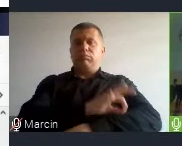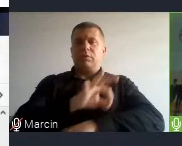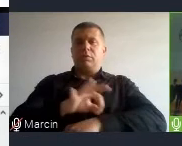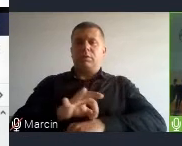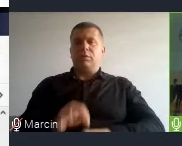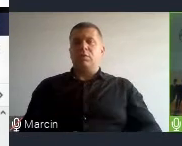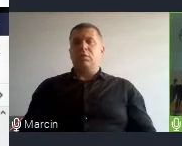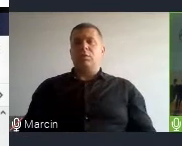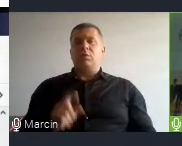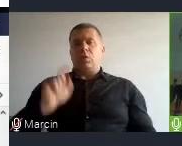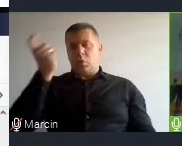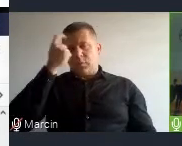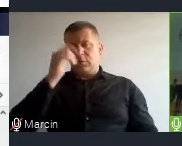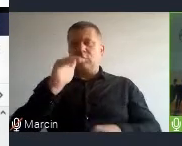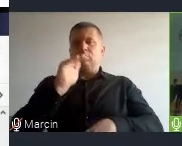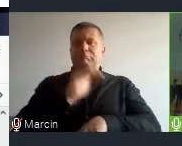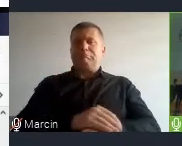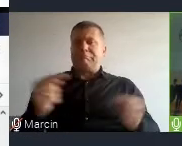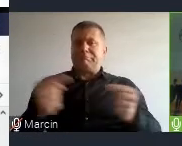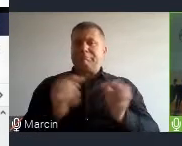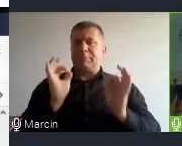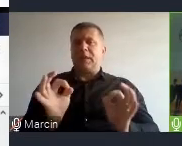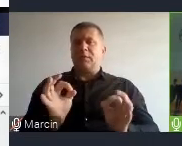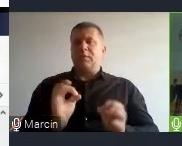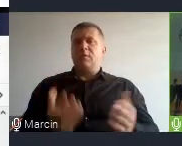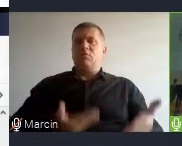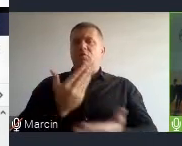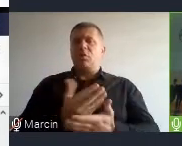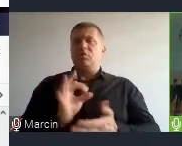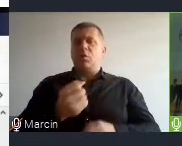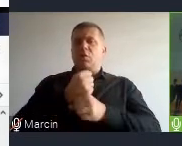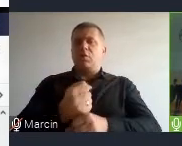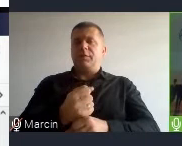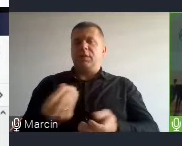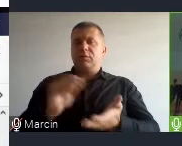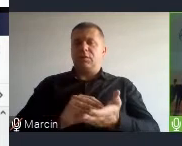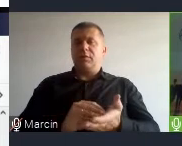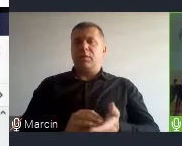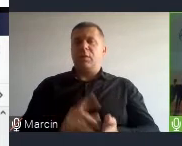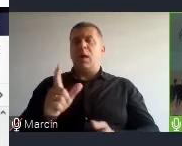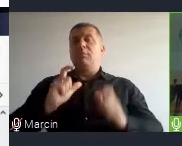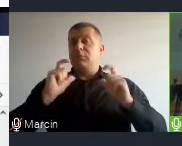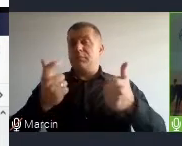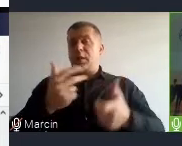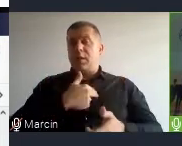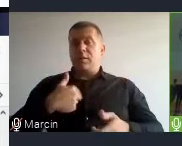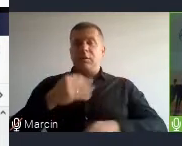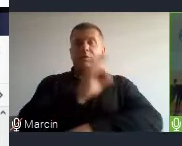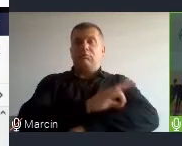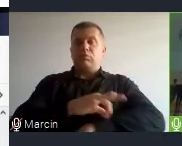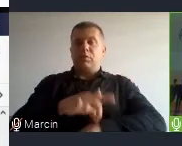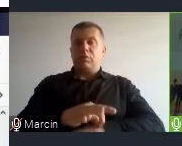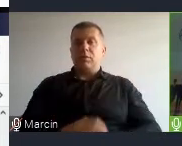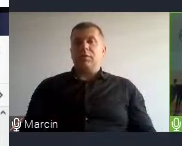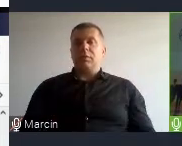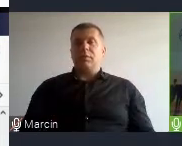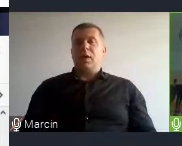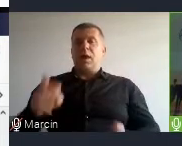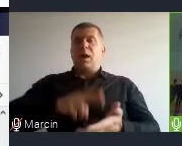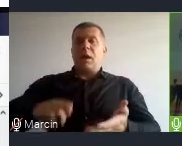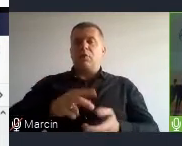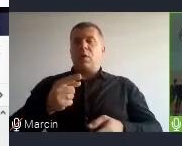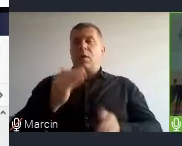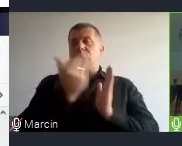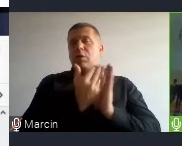to przede wszystkim zgodność z wnioskiem o dofinansowanie, a w przypadku naszych projektów Regionalnego Programu Operacyjnego